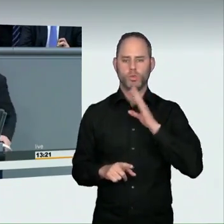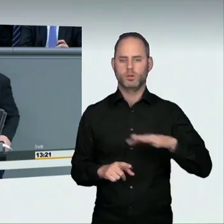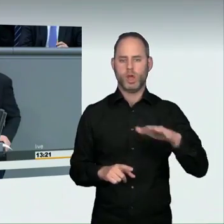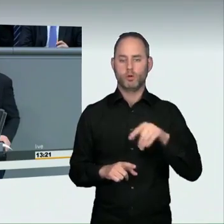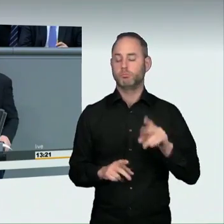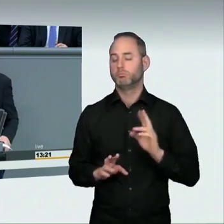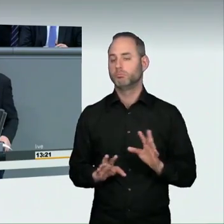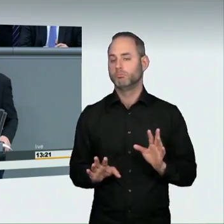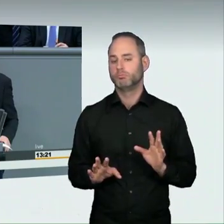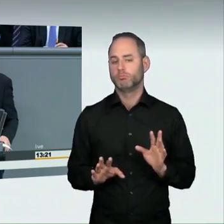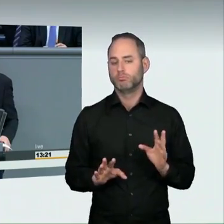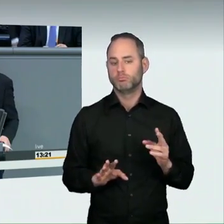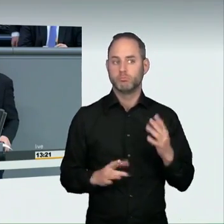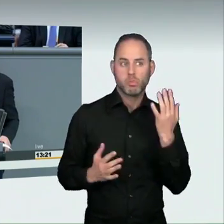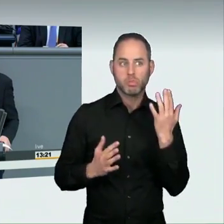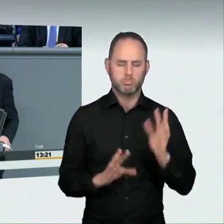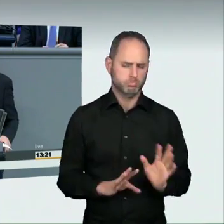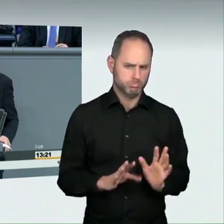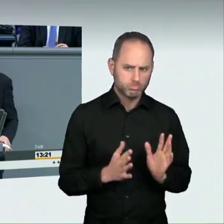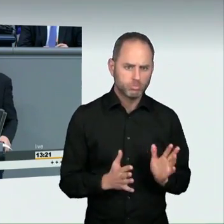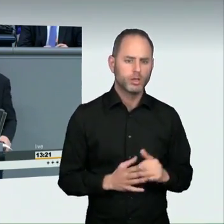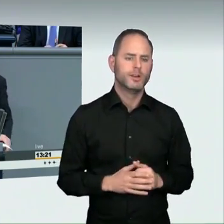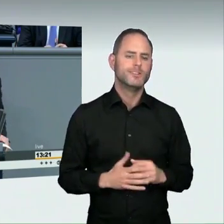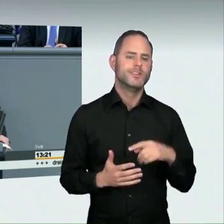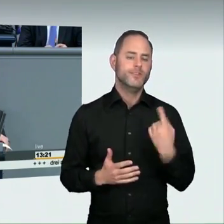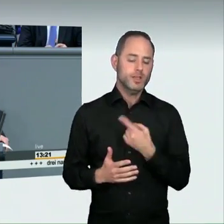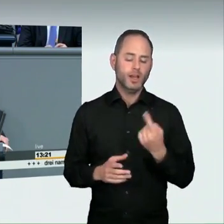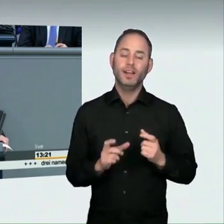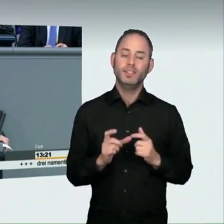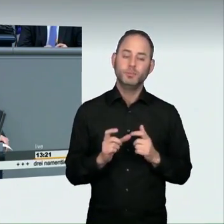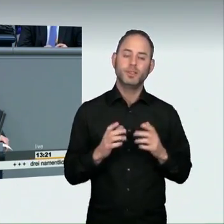Wir haben eine gute Bilanz. Die SPD hat durchgesetzt,